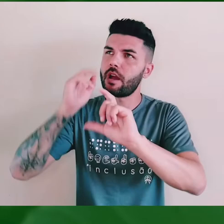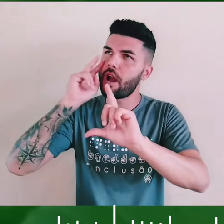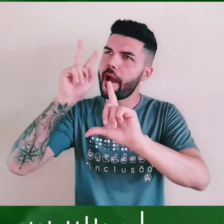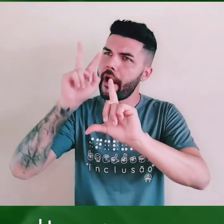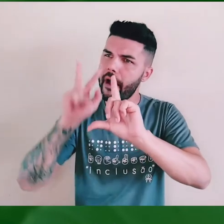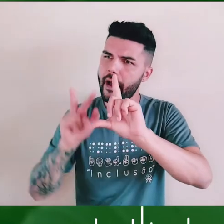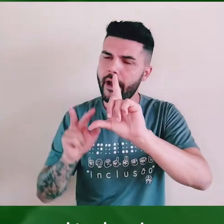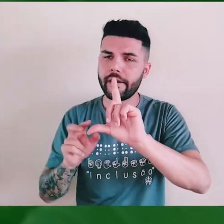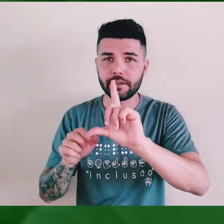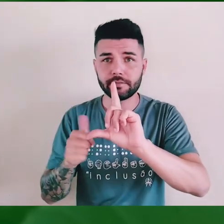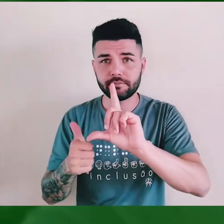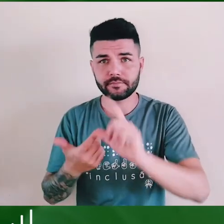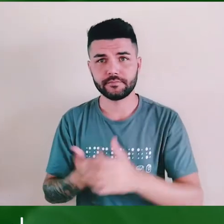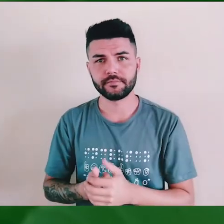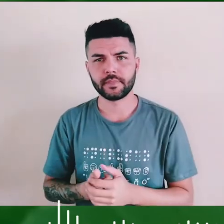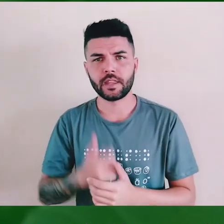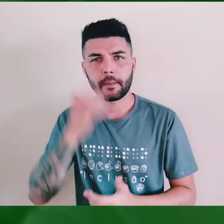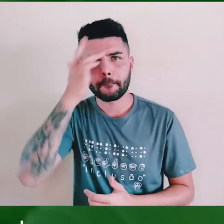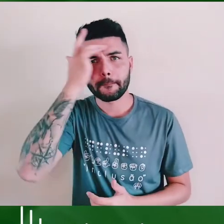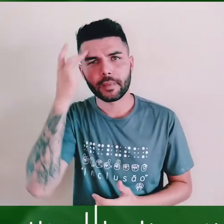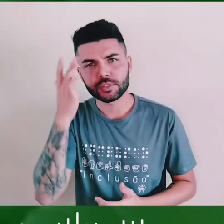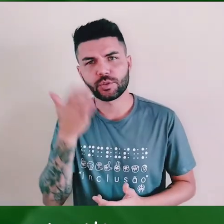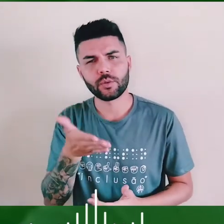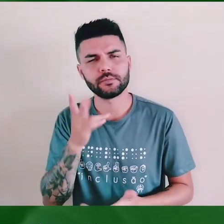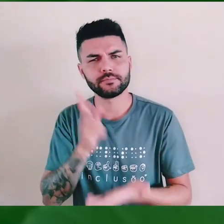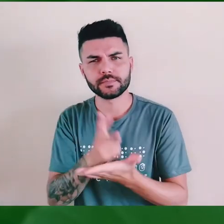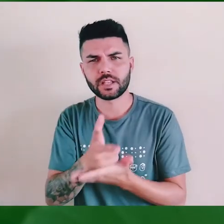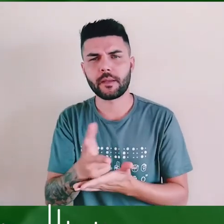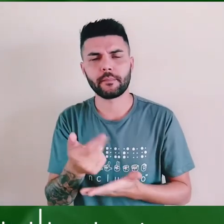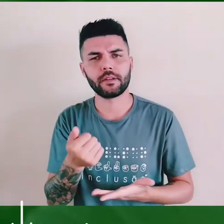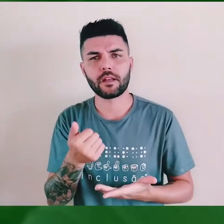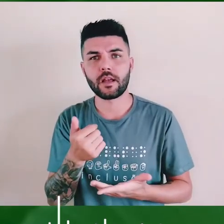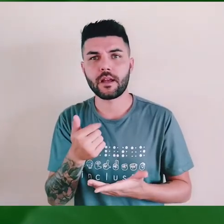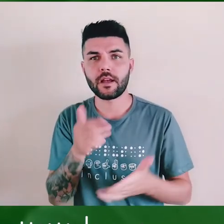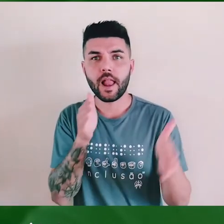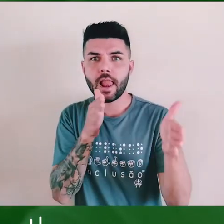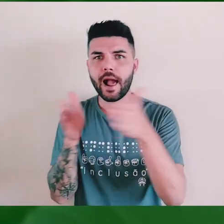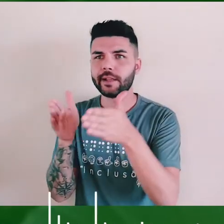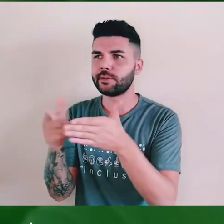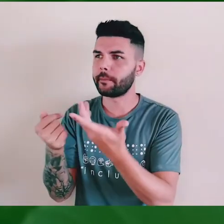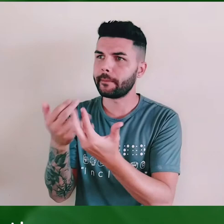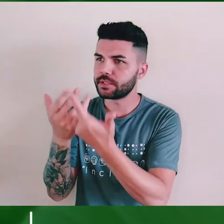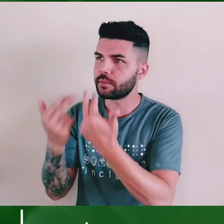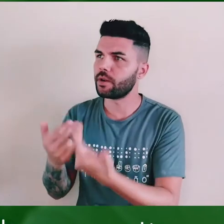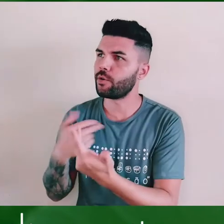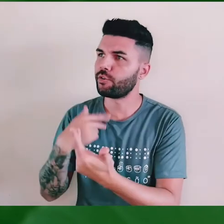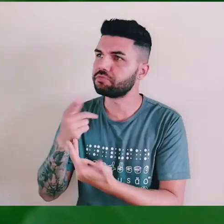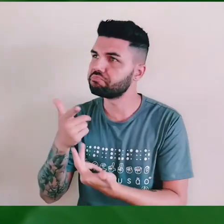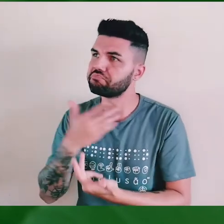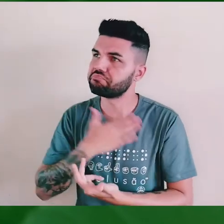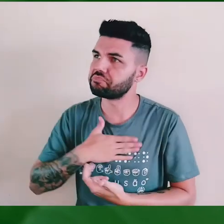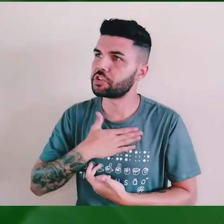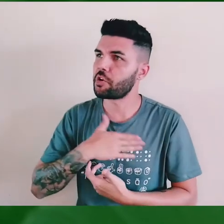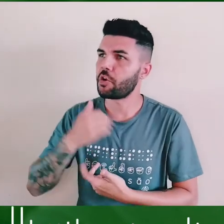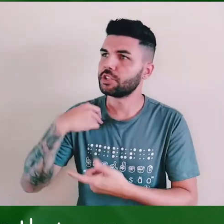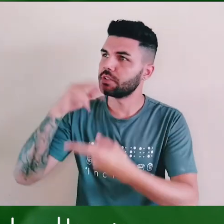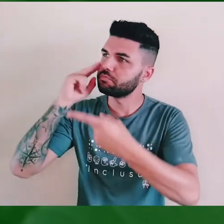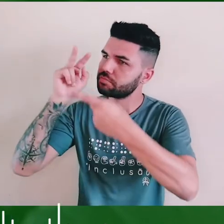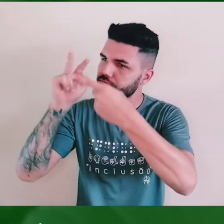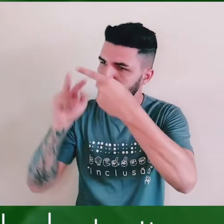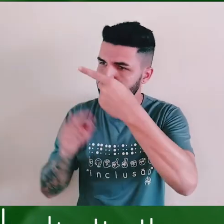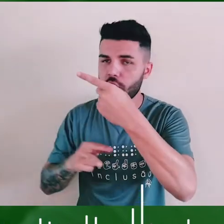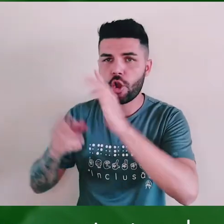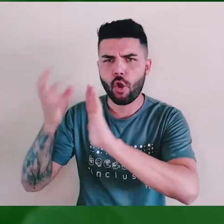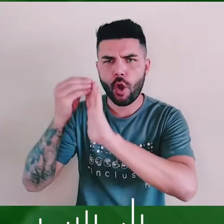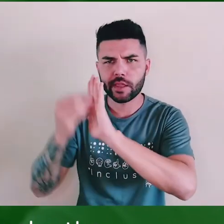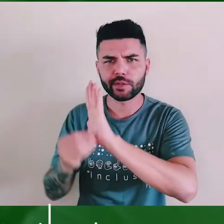passaram a querer ver só o lado delas, e aí entra a questão de todo mundo ter local